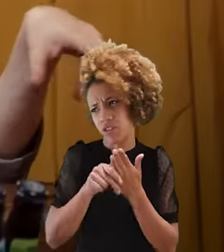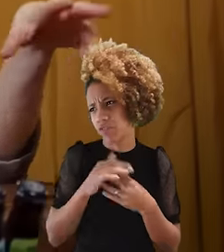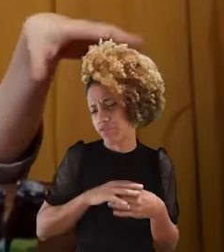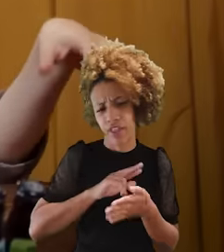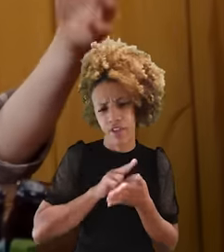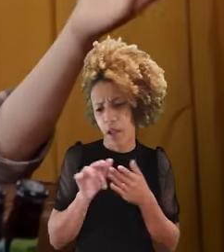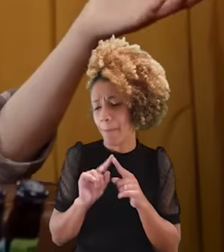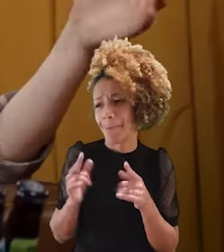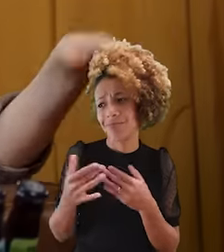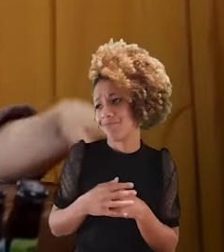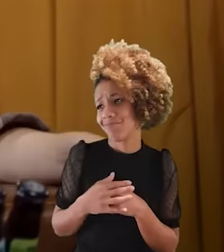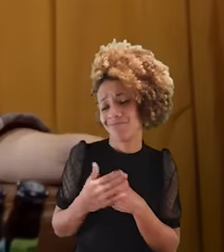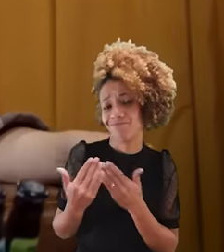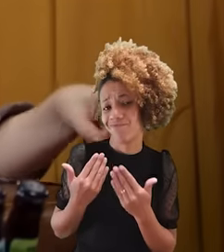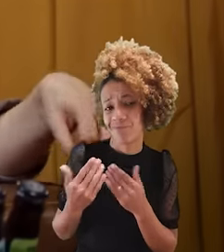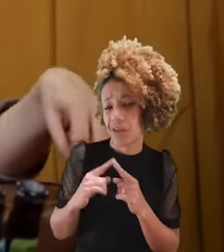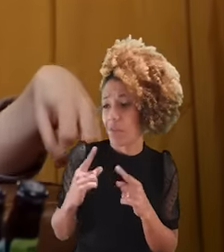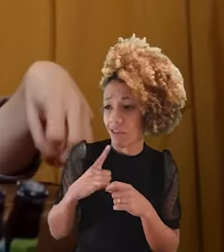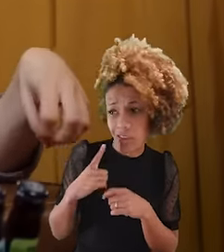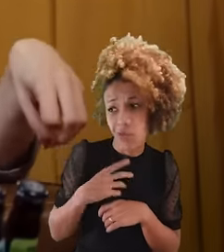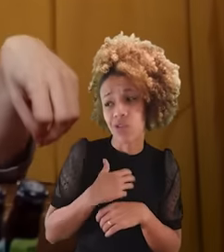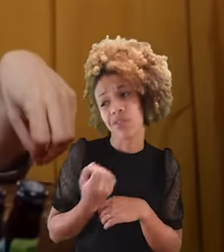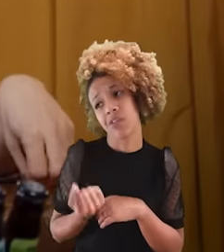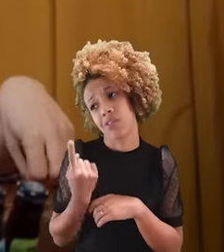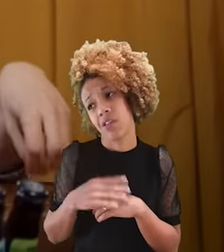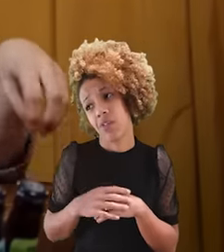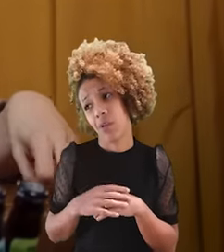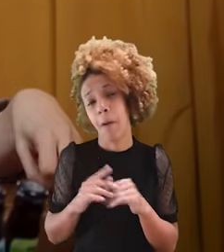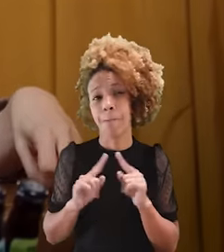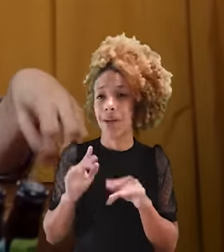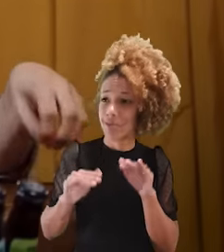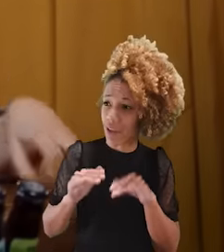no no meio sim as pessoas às vezes estranham eu eu Eu recusei papéis que eu falei esse papel não é